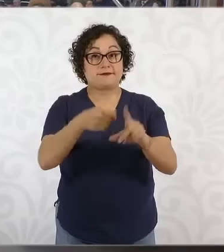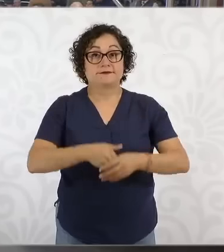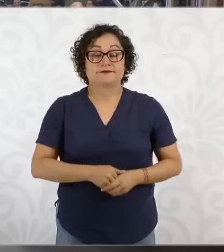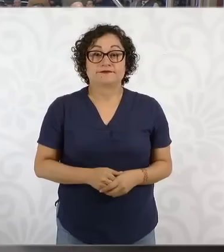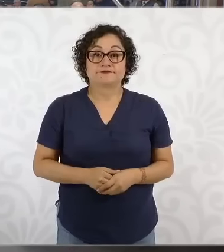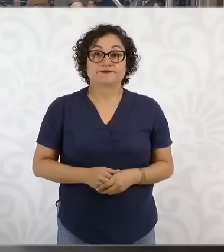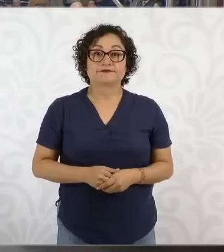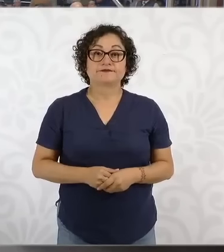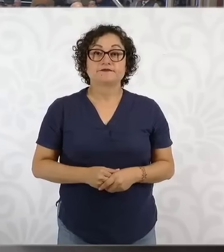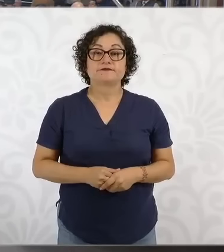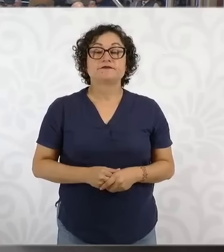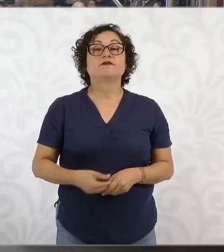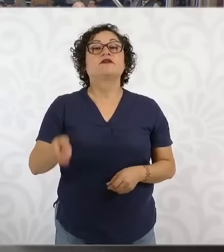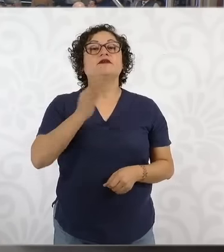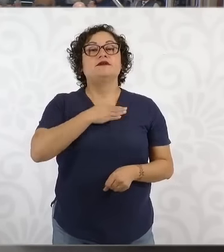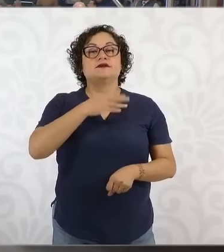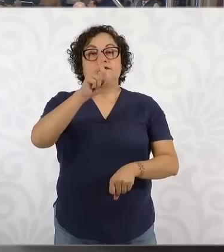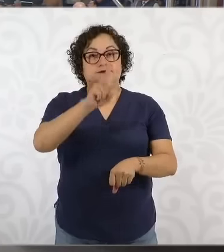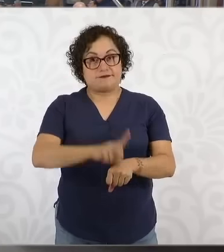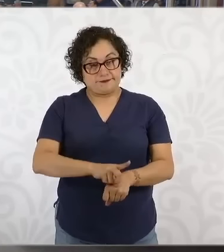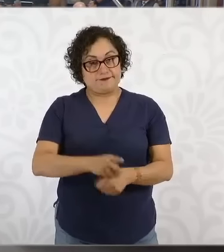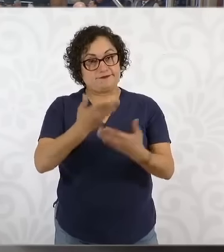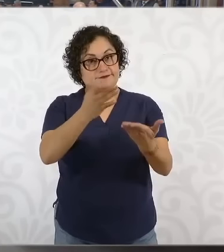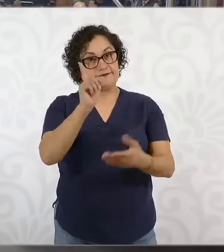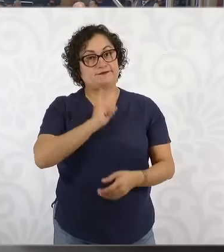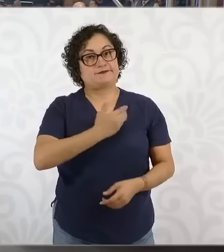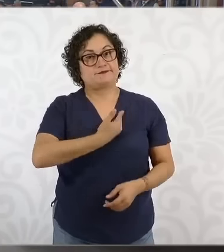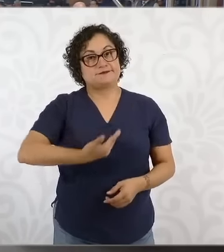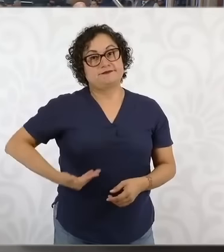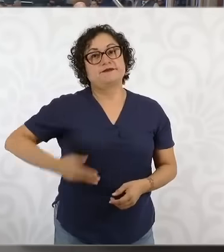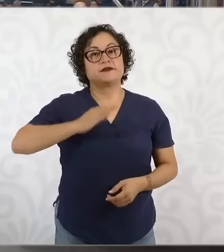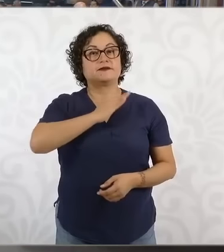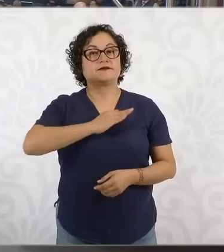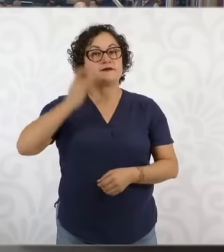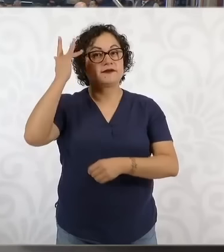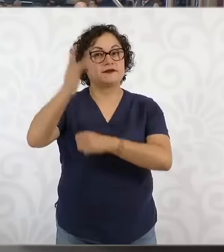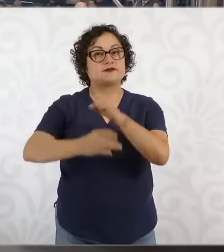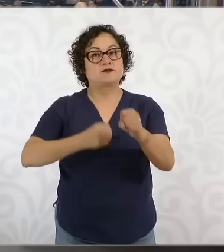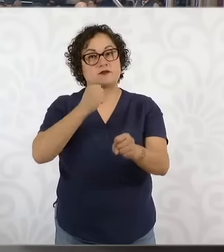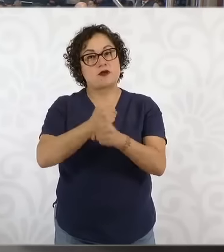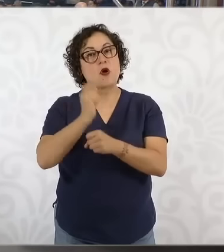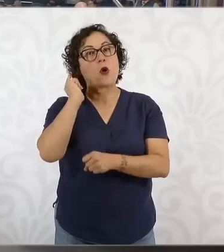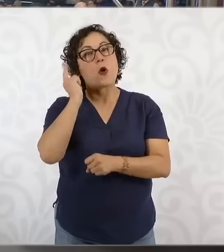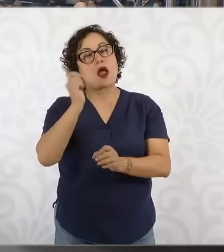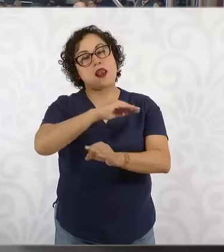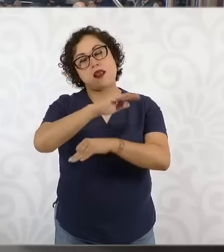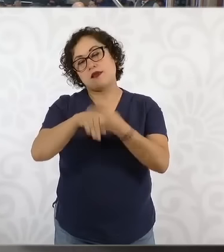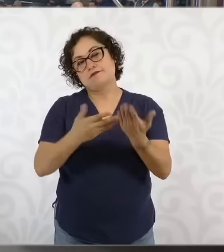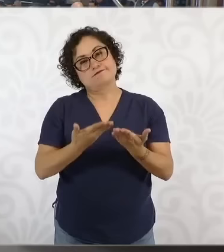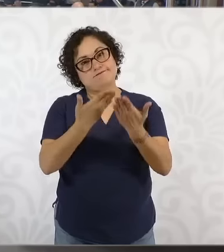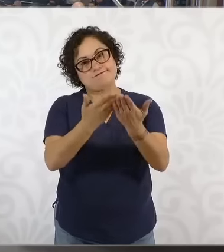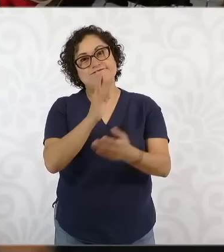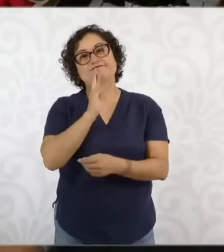Buenos días, presidenta. Feliz cumpleaños. Les deseo lo mejor. Eh, buenos días a a todo el panel.